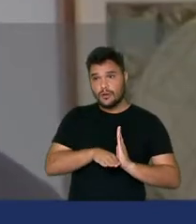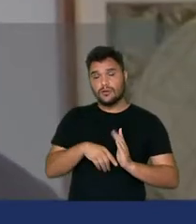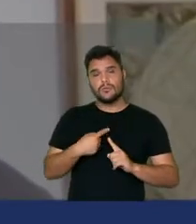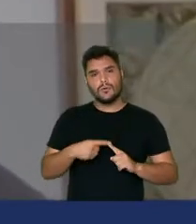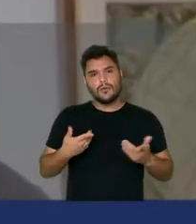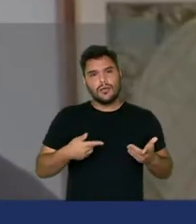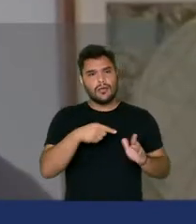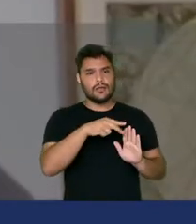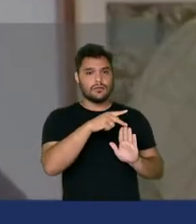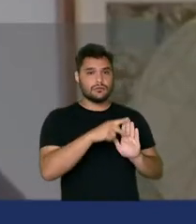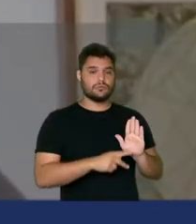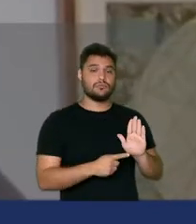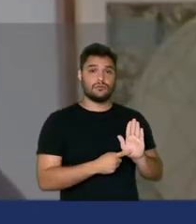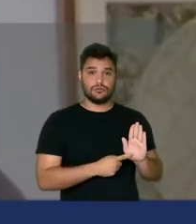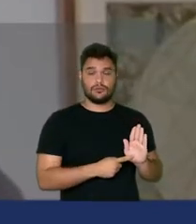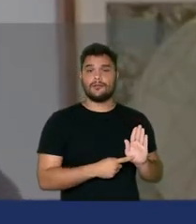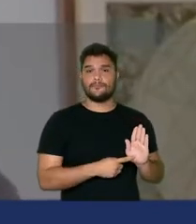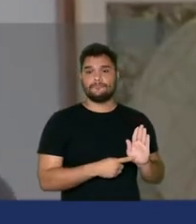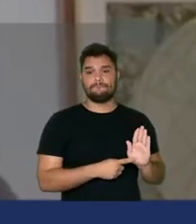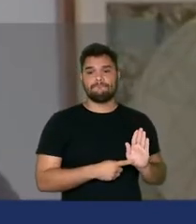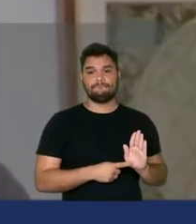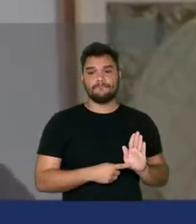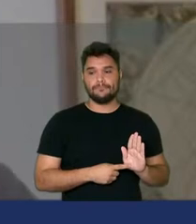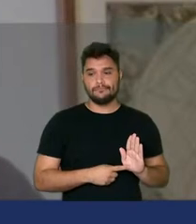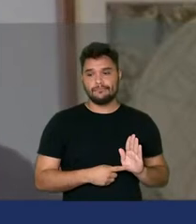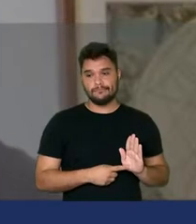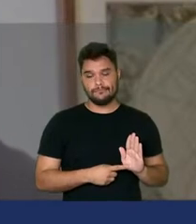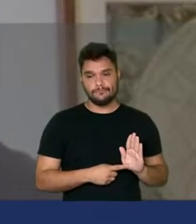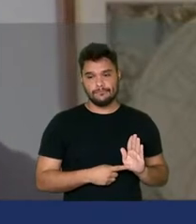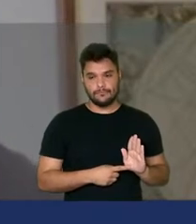PRESIDENTE, O PARTIDO NOVO SOLICITA RETIRADA DE PAUTA PORQUE ENTENDE QUE ESSE